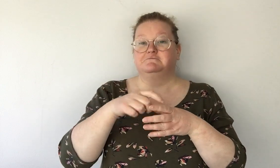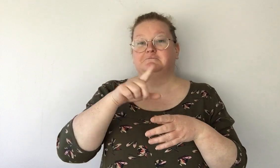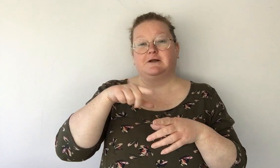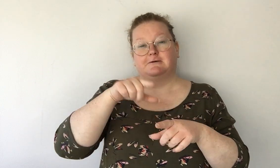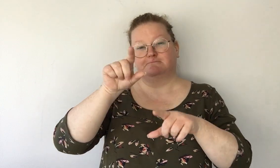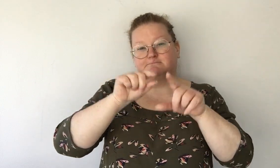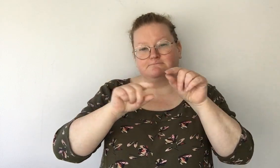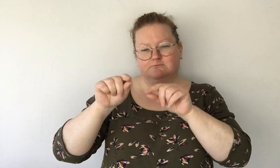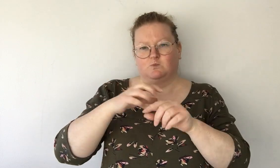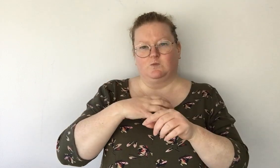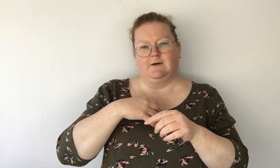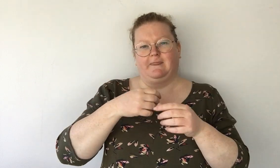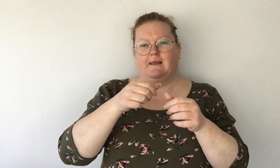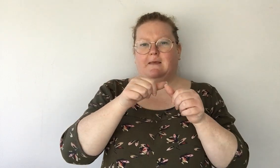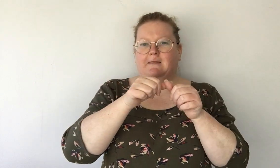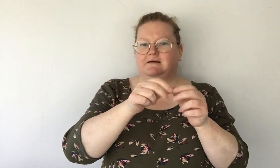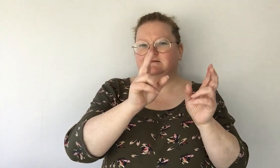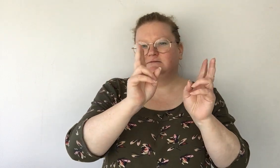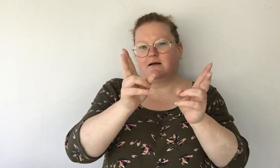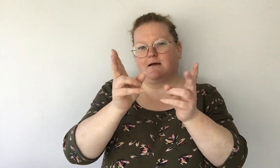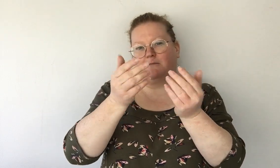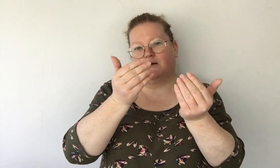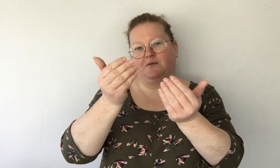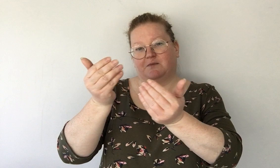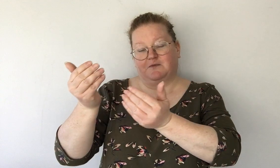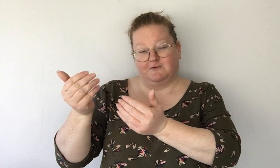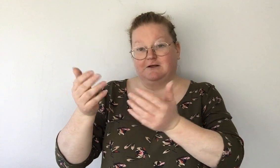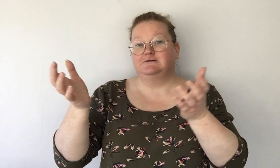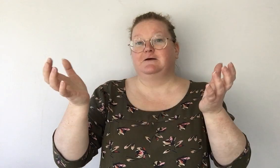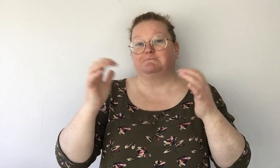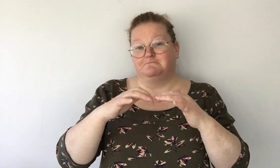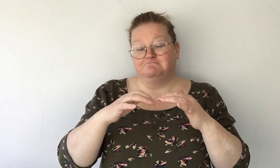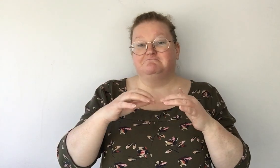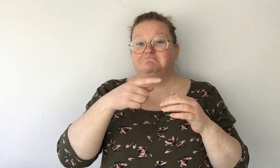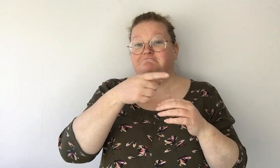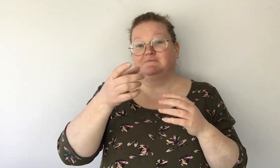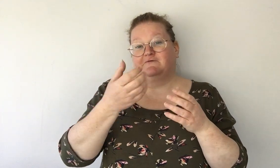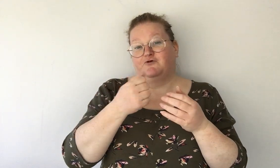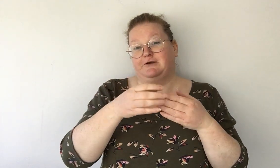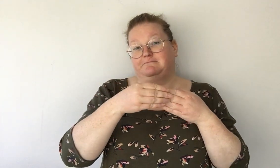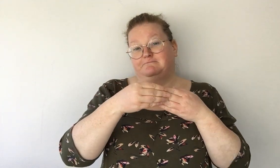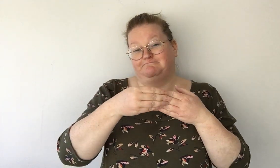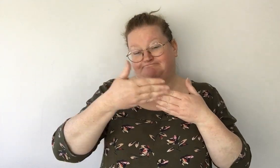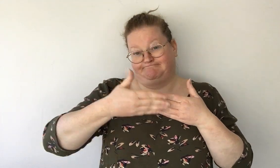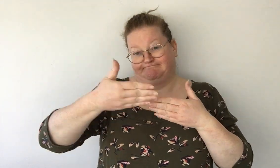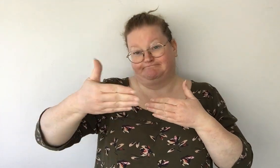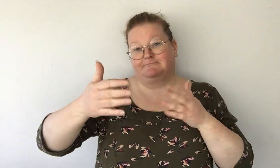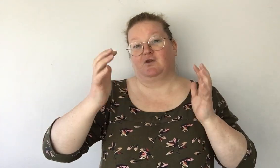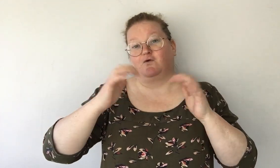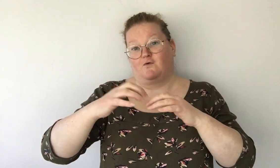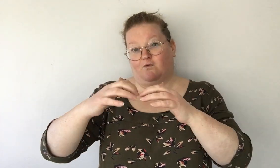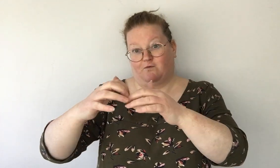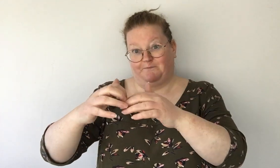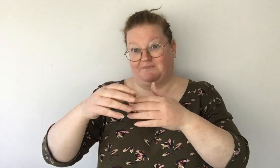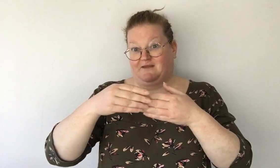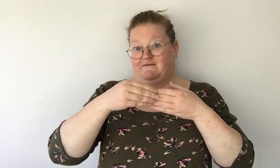Yritämme valita samantyylisiä nuoria ryhmän kokoontumisiin.